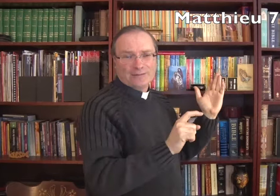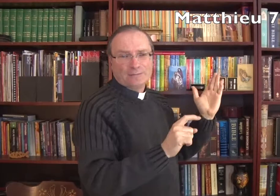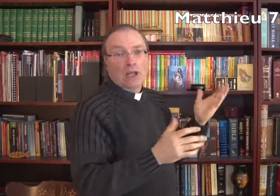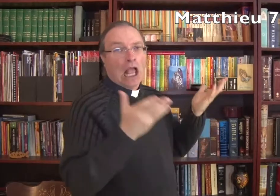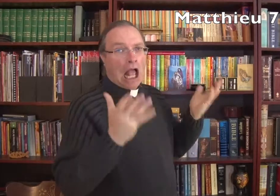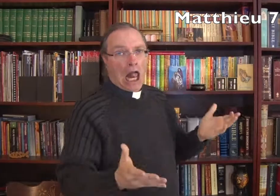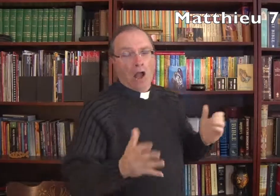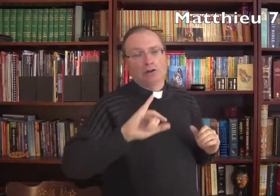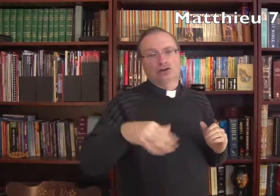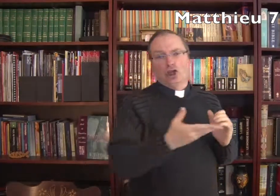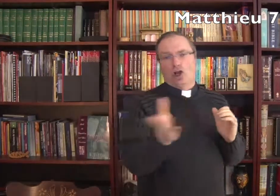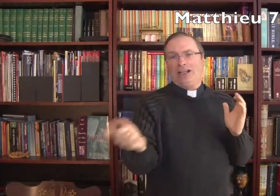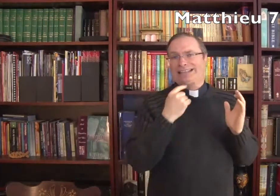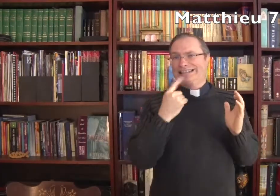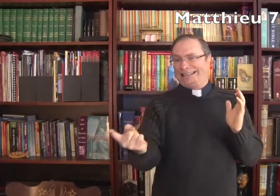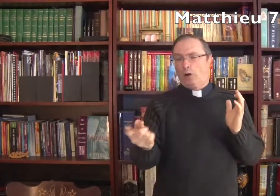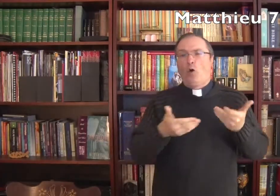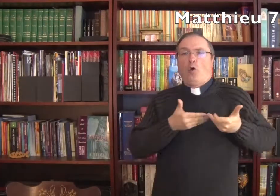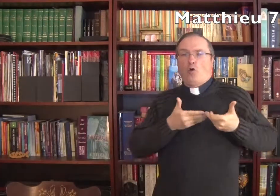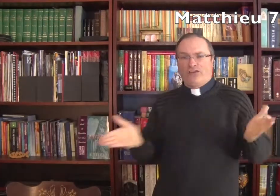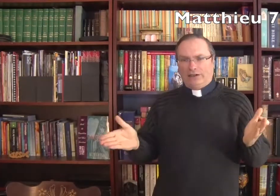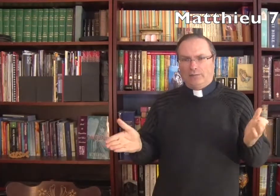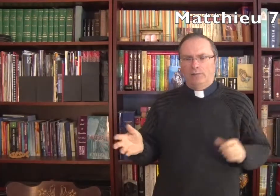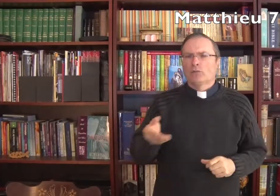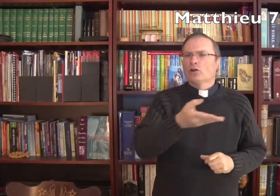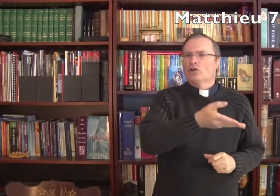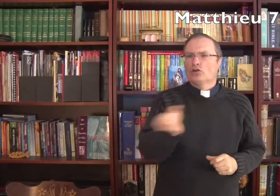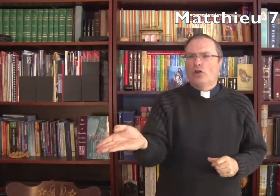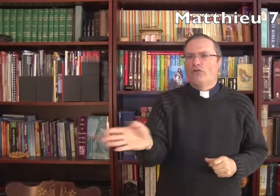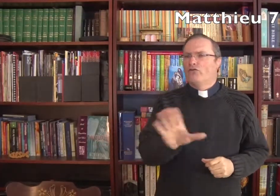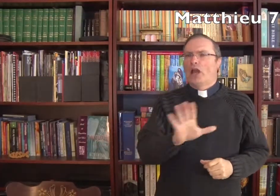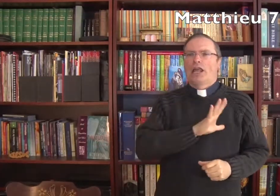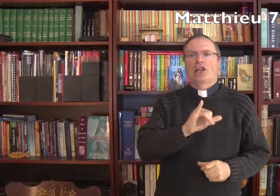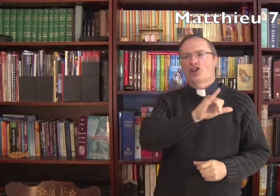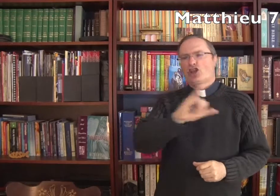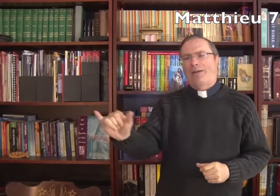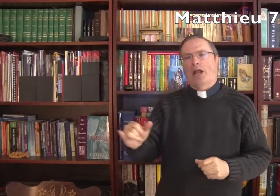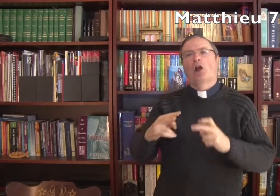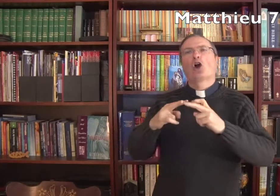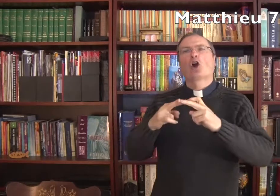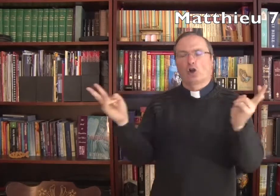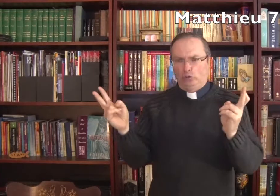Alors je leur dirai ouvertement: ‘Je ne vous ai jamais connus.